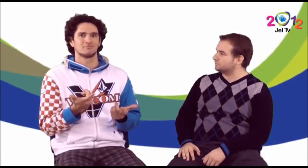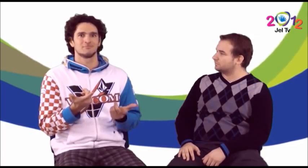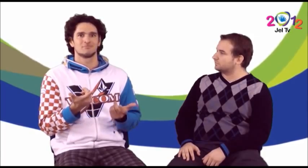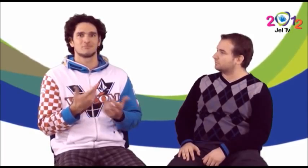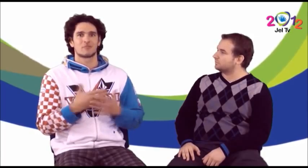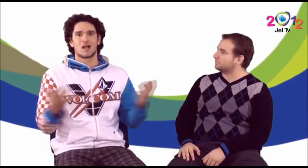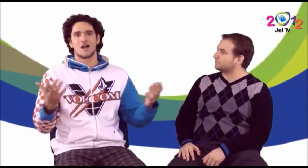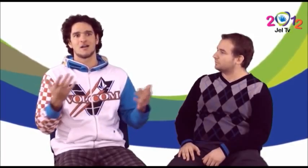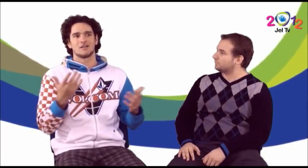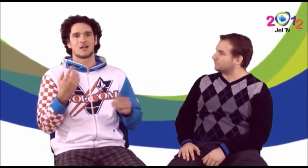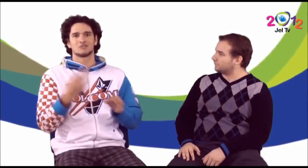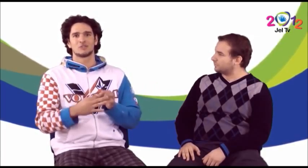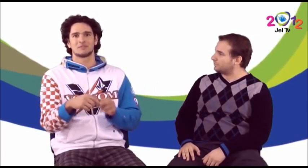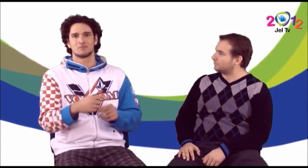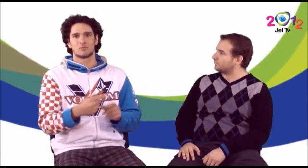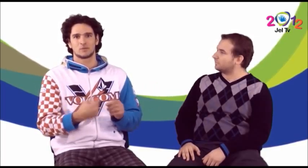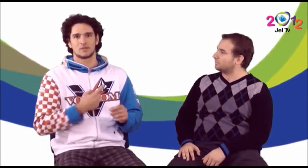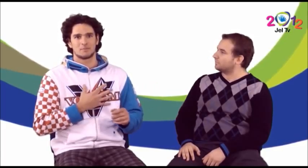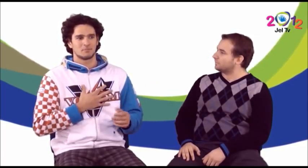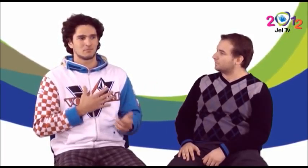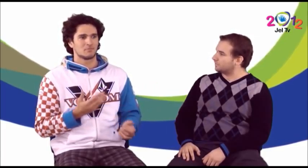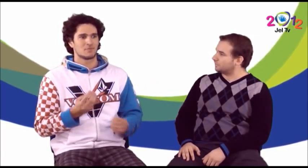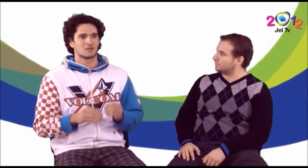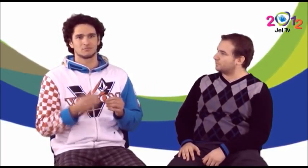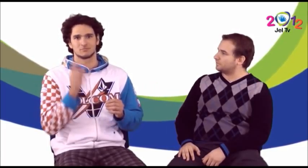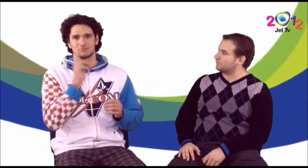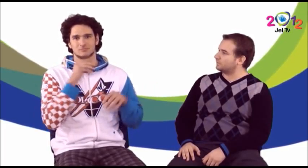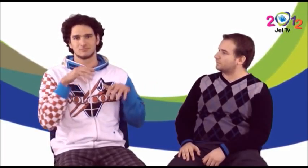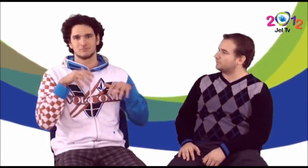Számomra nagy élmény volt, mert csak siketek járnak oda.